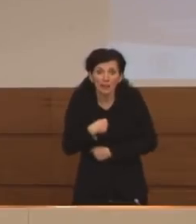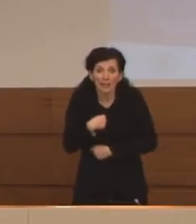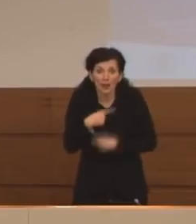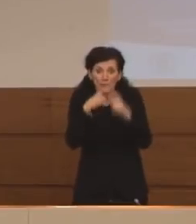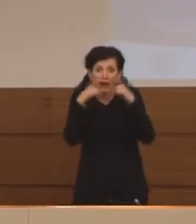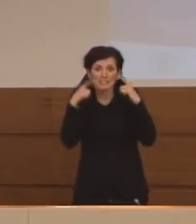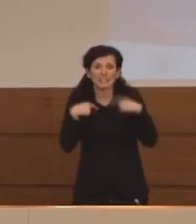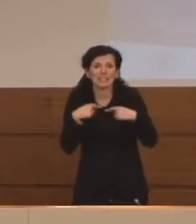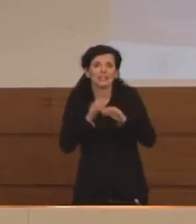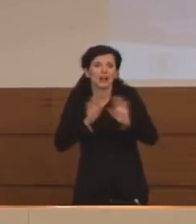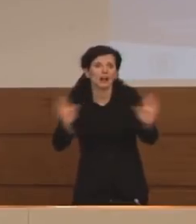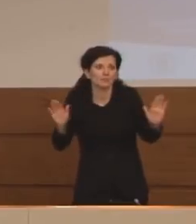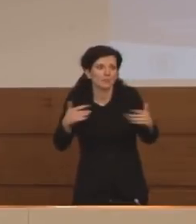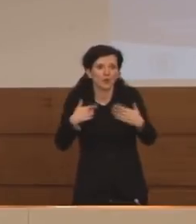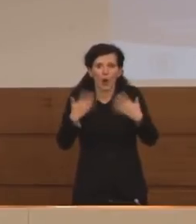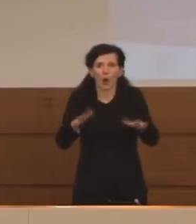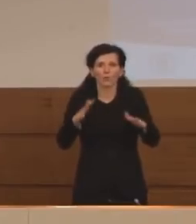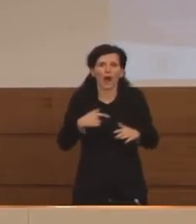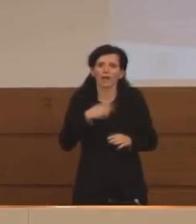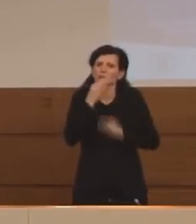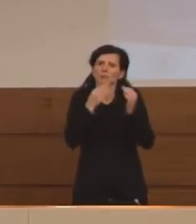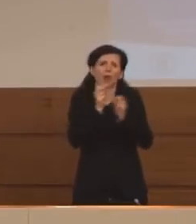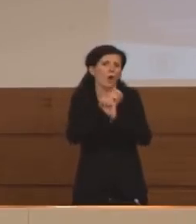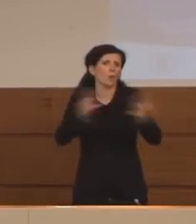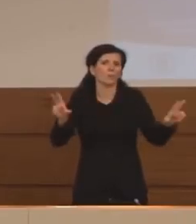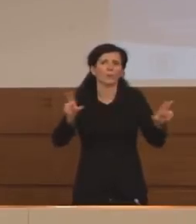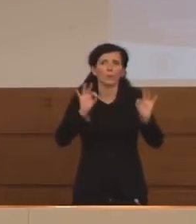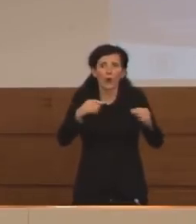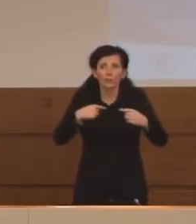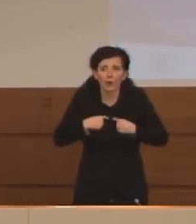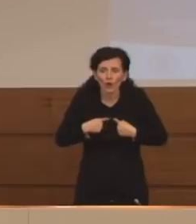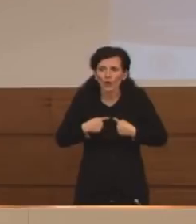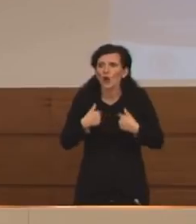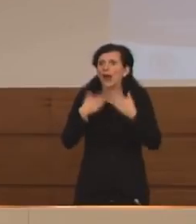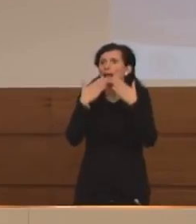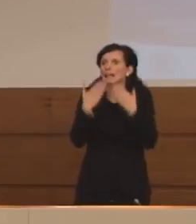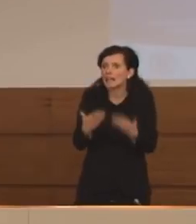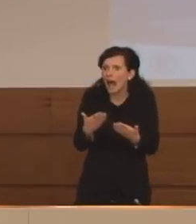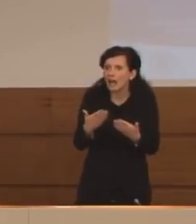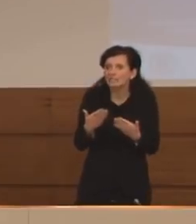Se lo dice a me, io non dico più nulla sulle mascherine. Quindi io la ringrazio di questa domanda.